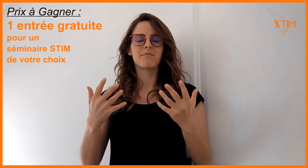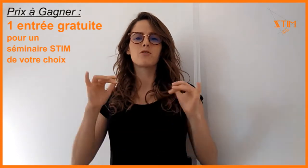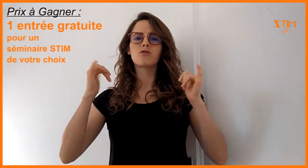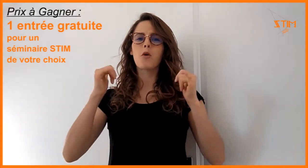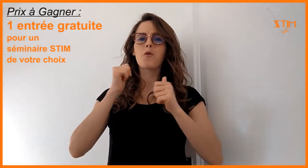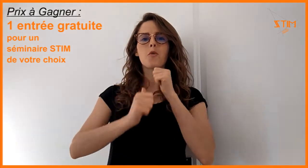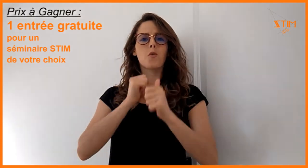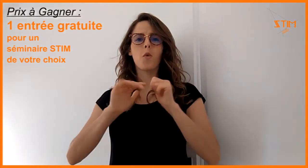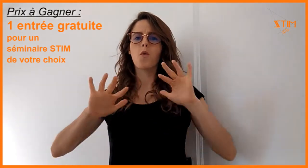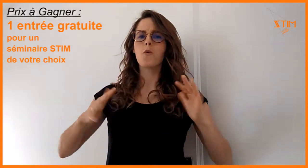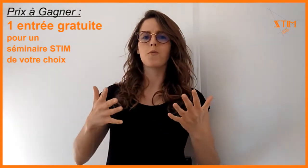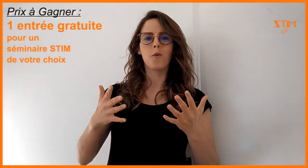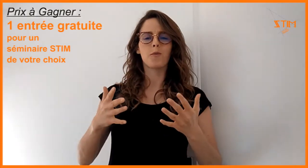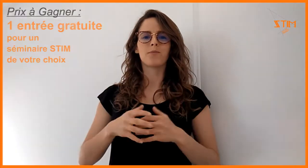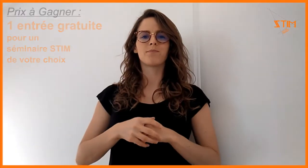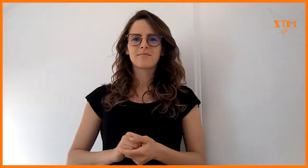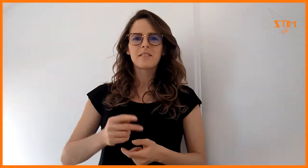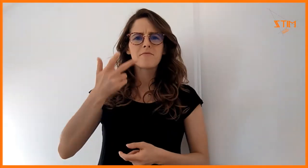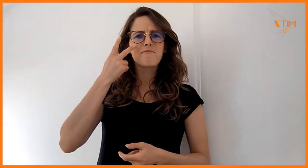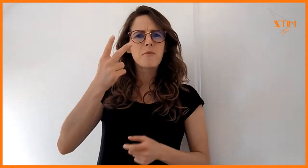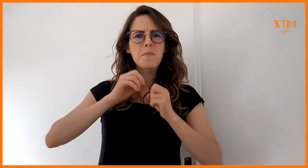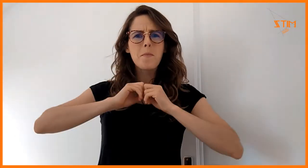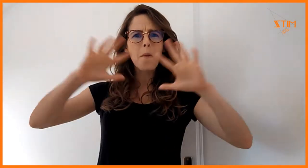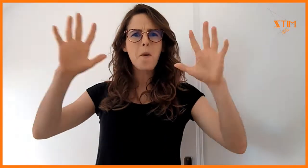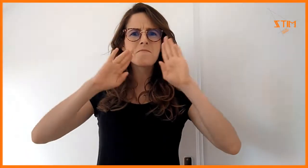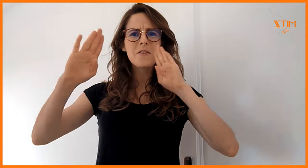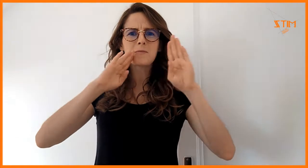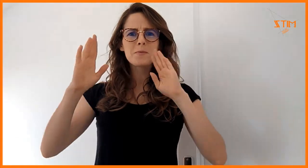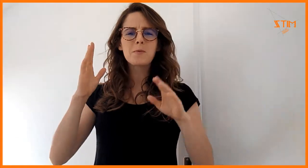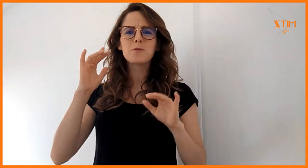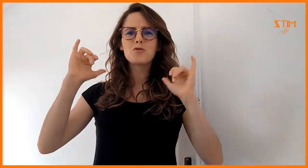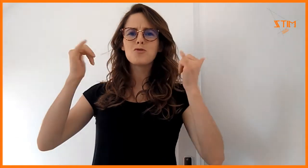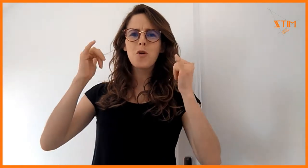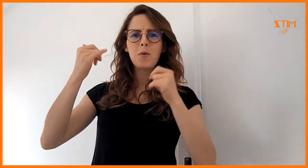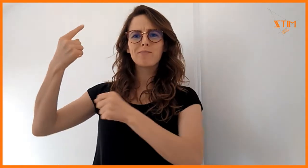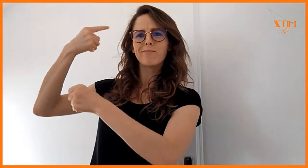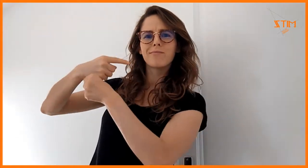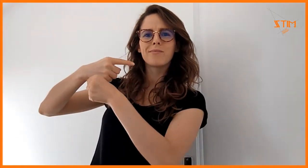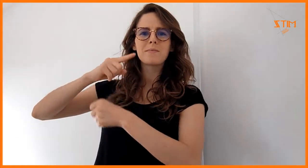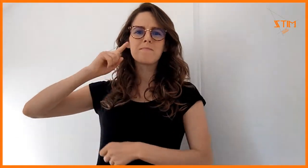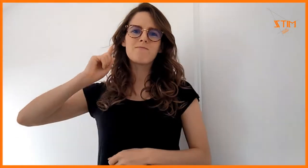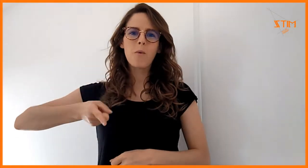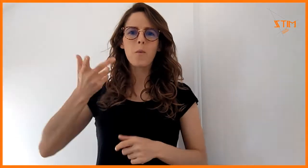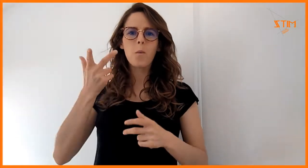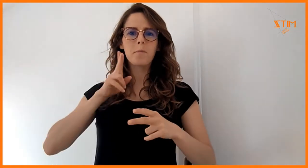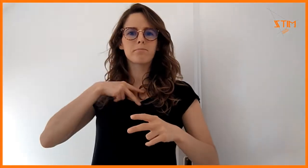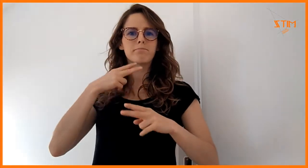Comment jouer au jeu-concours ? Comme vous l'avez vu partout sur Facebook, ce jeu-défi consiste à créer une histoire